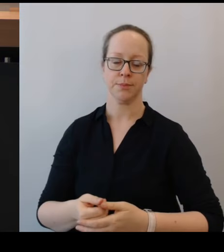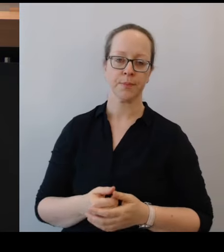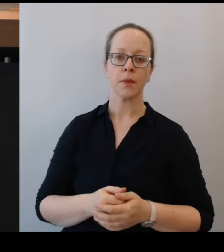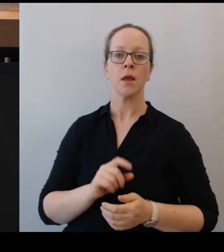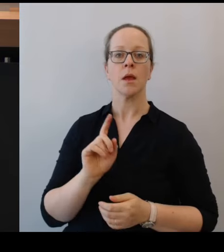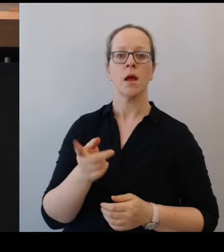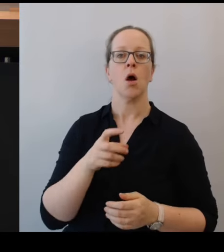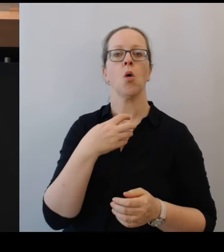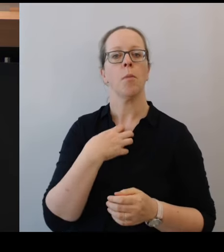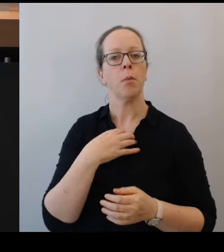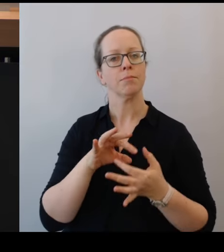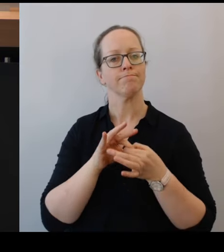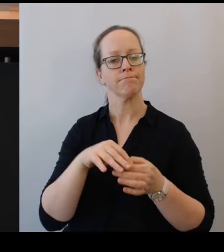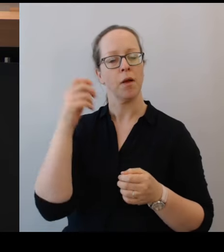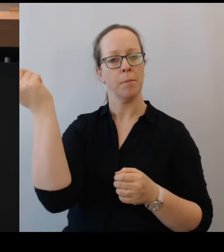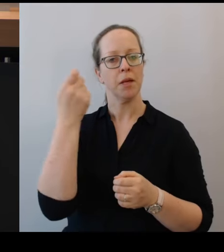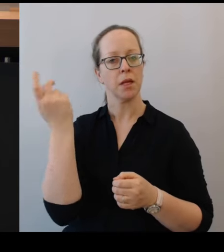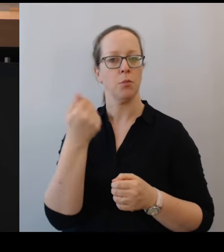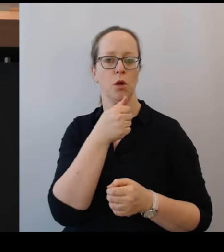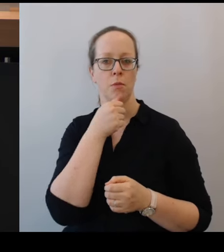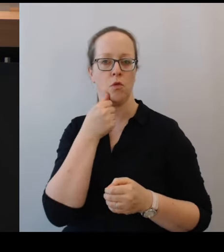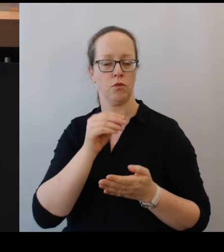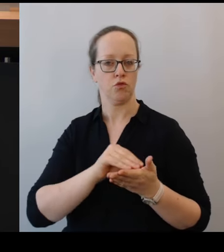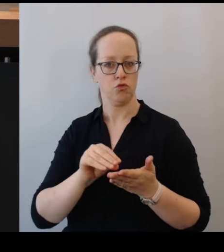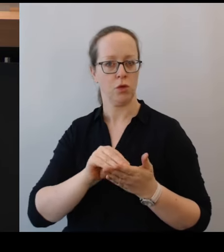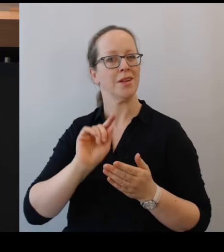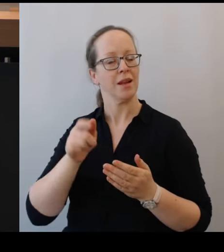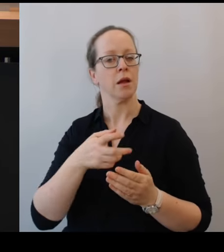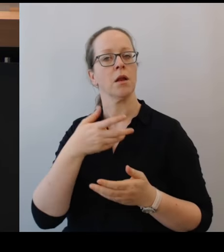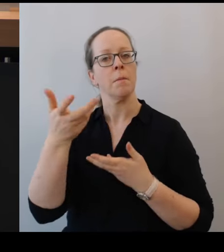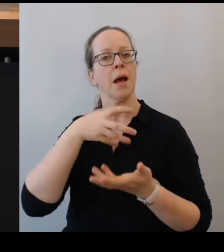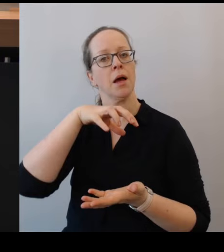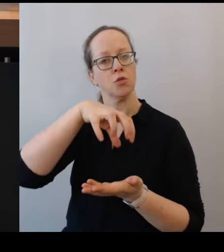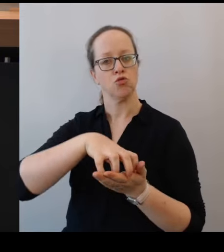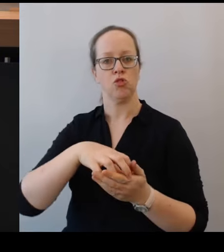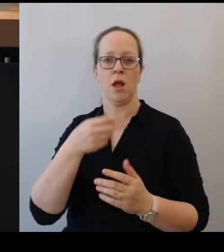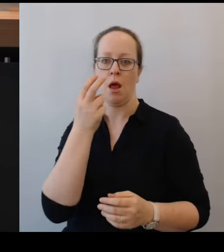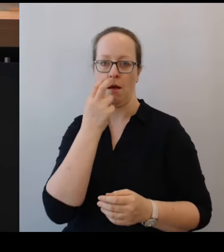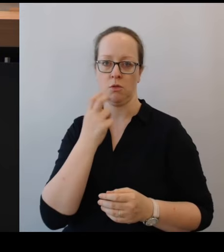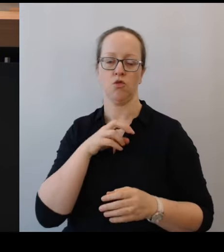die Beratungsstellen des Azubiwerks wenden können Es soll auch eine Sozial und Rechtsberatung und eine